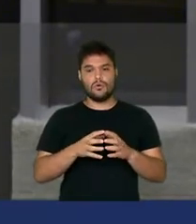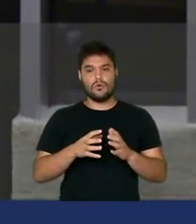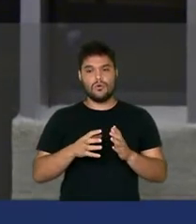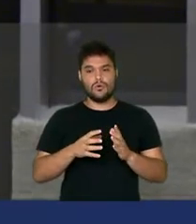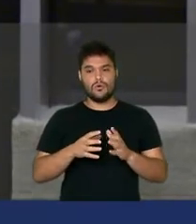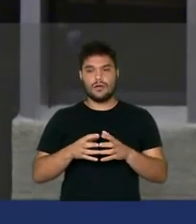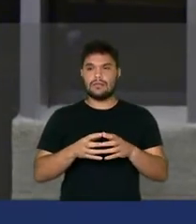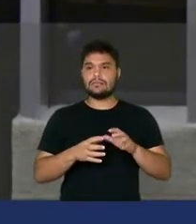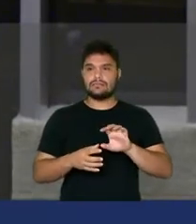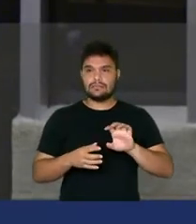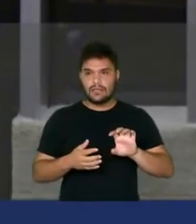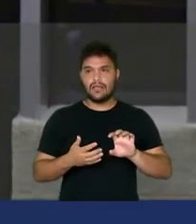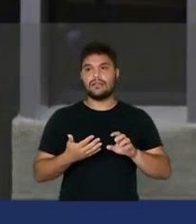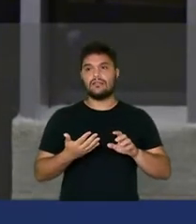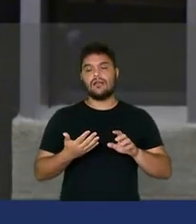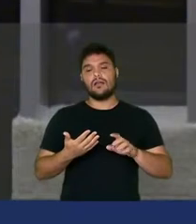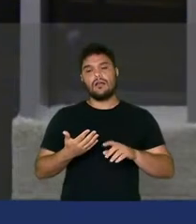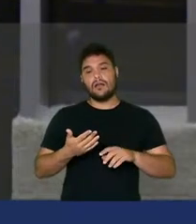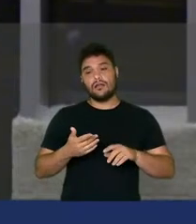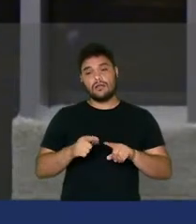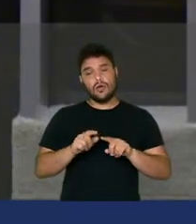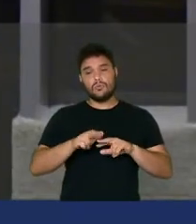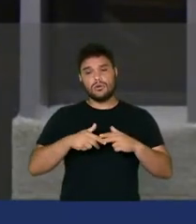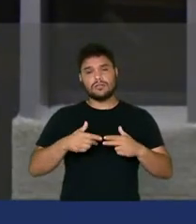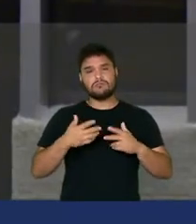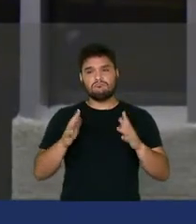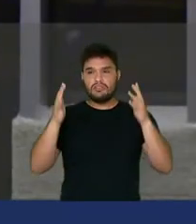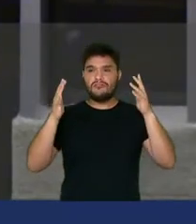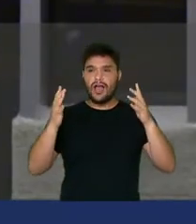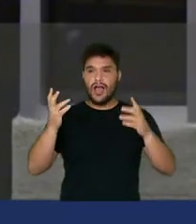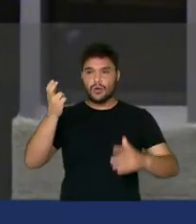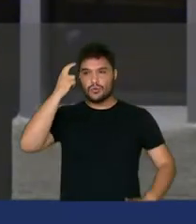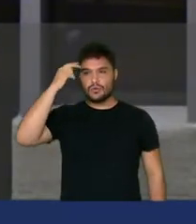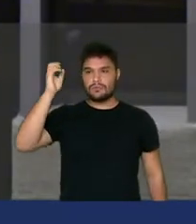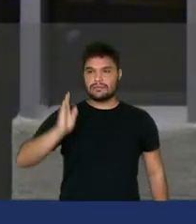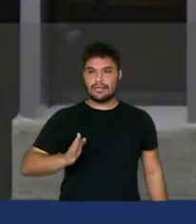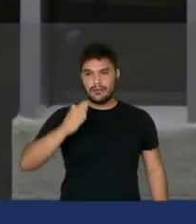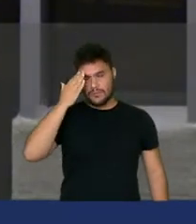DEPUTADA JANDIRA, CONOSCO ABRAÇARAM ESTA CAUSA. VIVA A CULTURA BRASILEIRA. MUITO